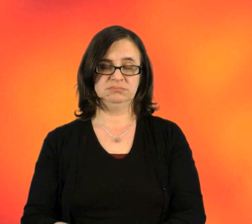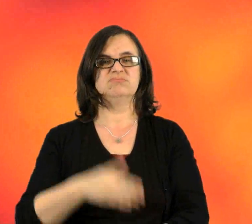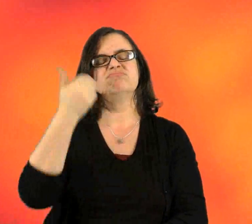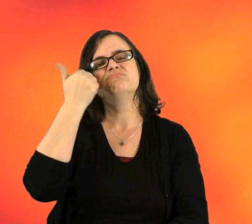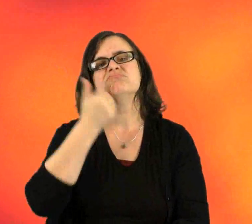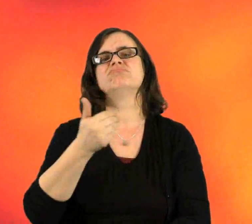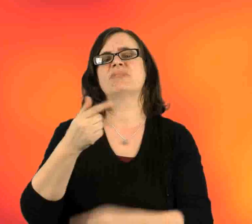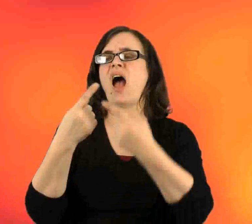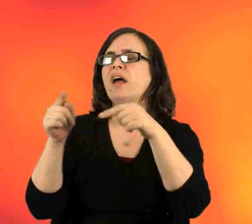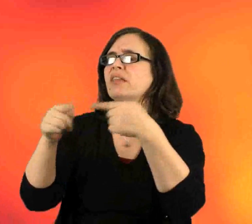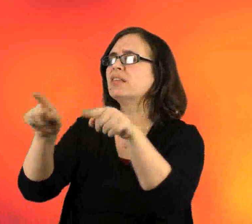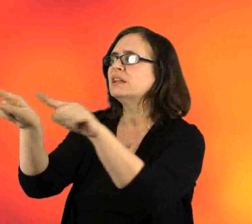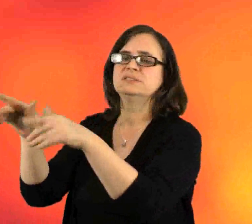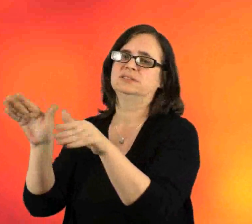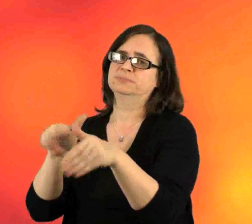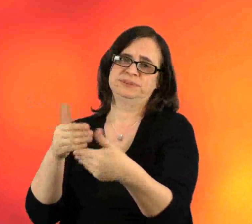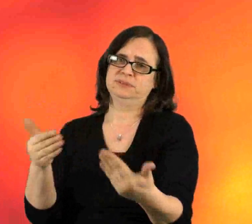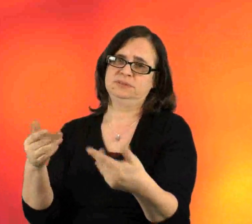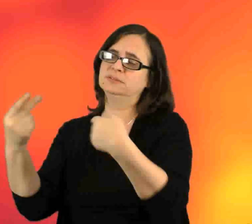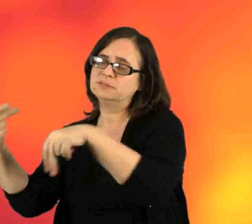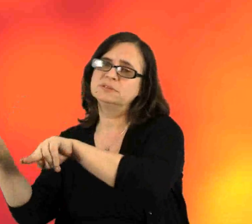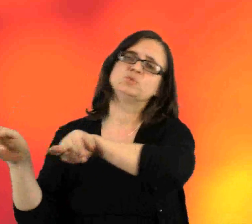Die Empfehlung: Andere Lebensgrundlagen nicht zu akzeptieren